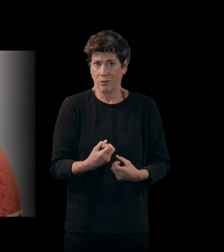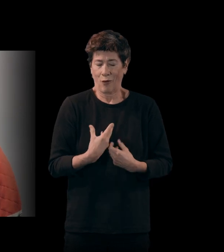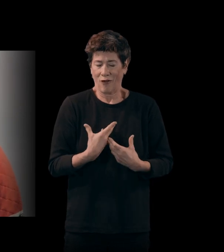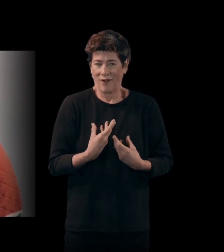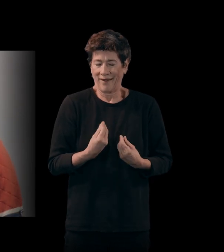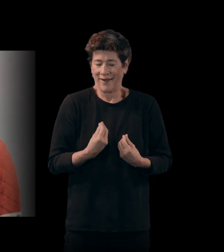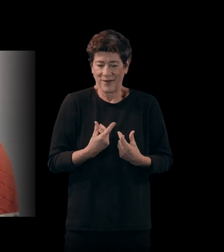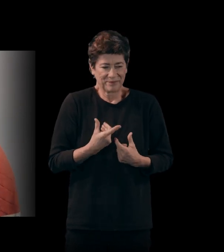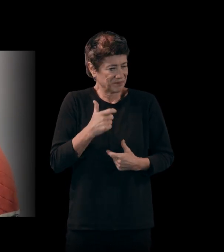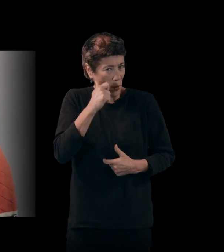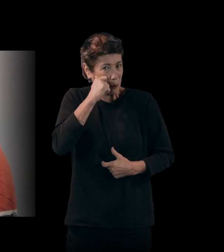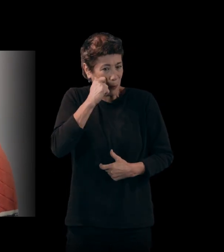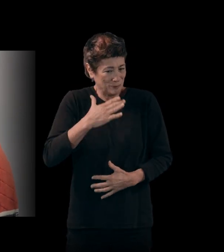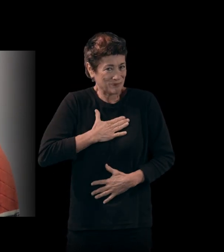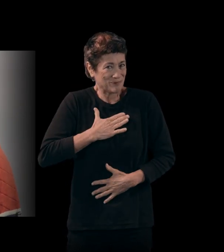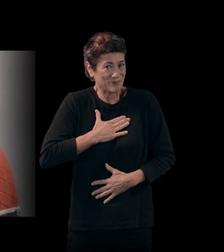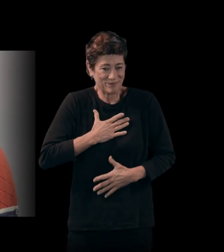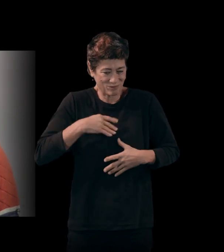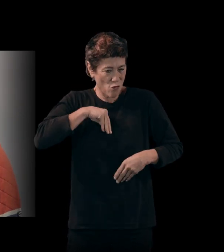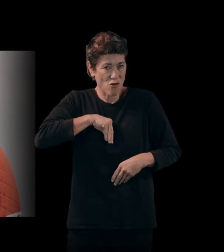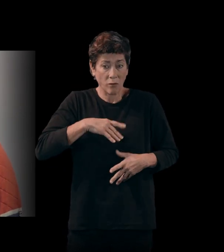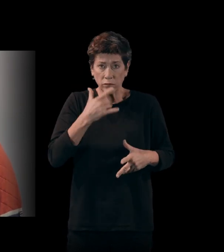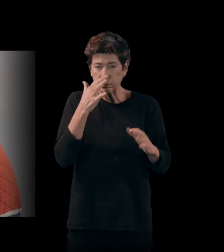C'est la mélanine qui parle. Moi, je me sens chez moi d'un seul coup.